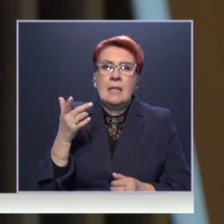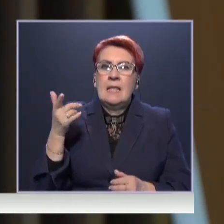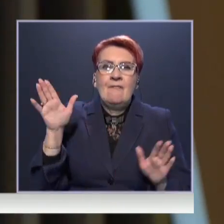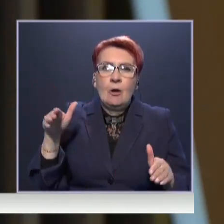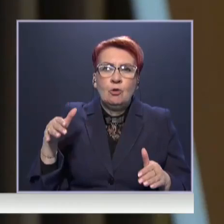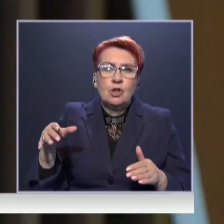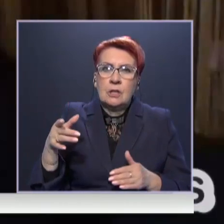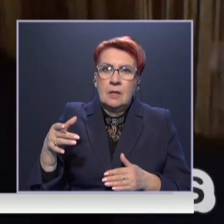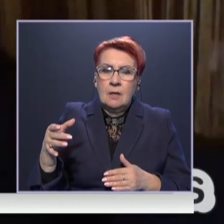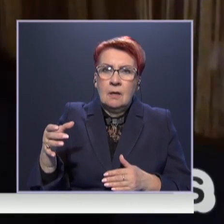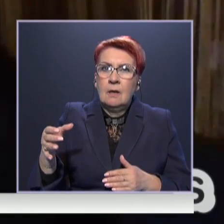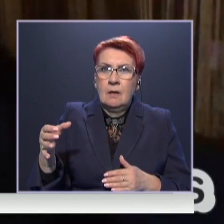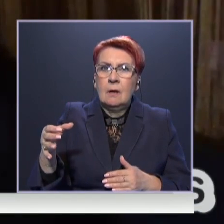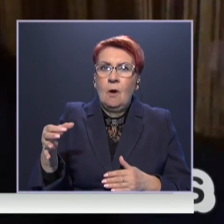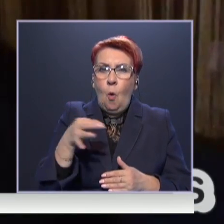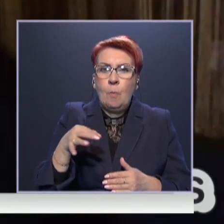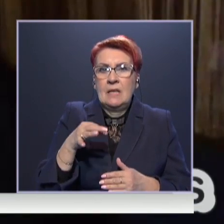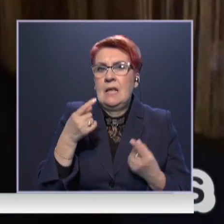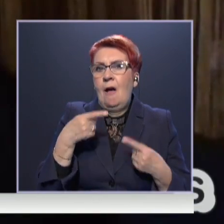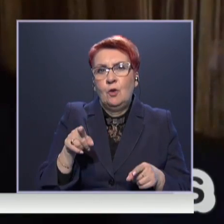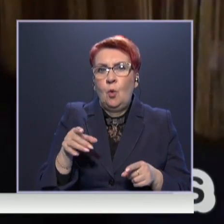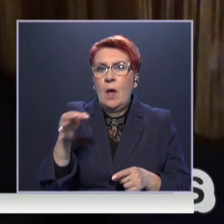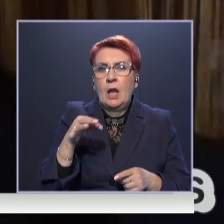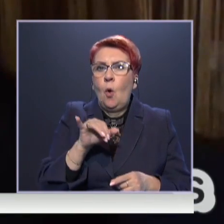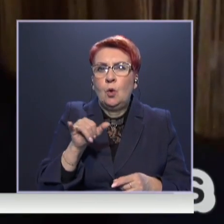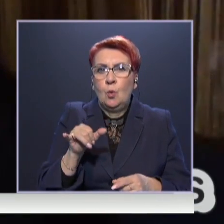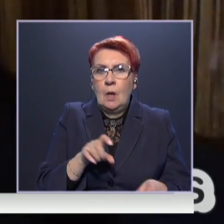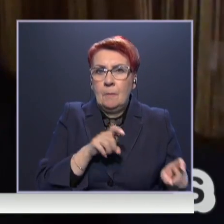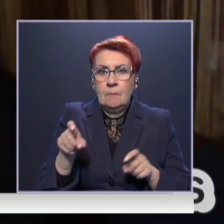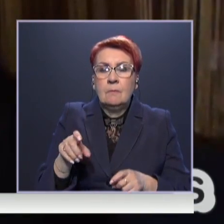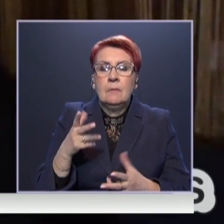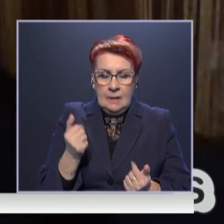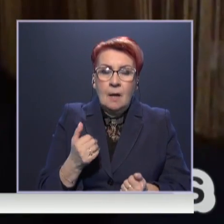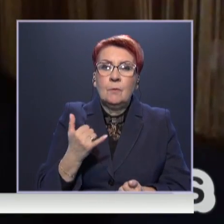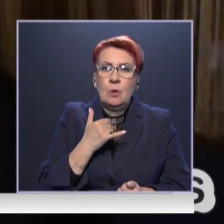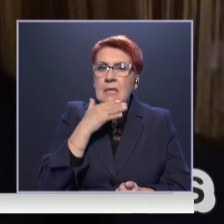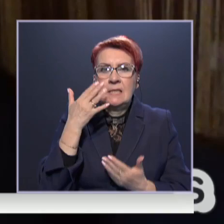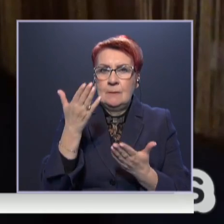уехал Да конечно У нас очень много у нас вообще прошло